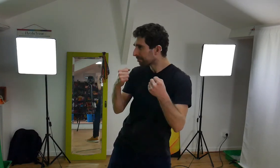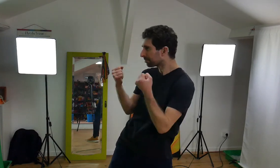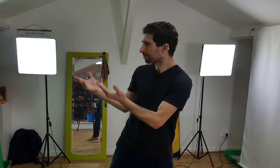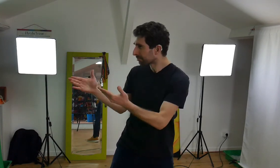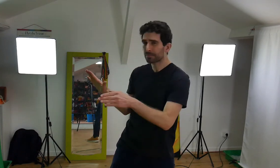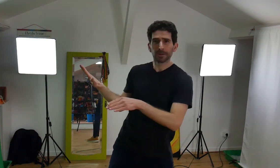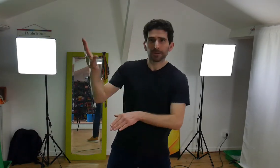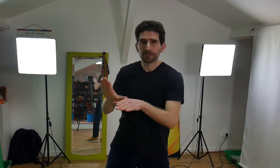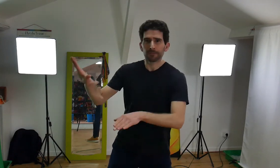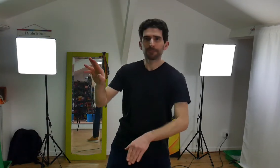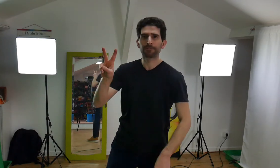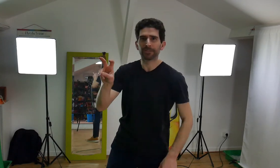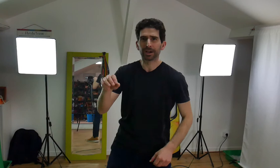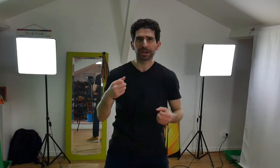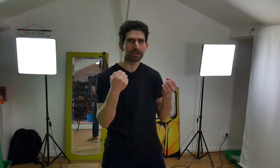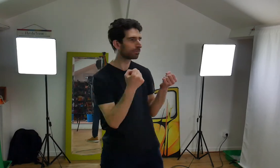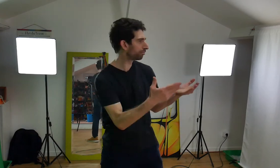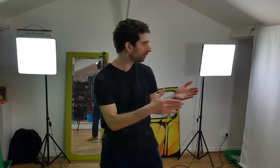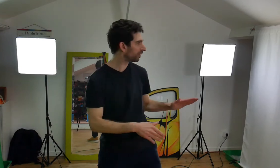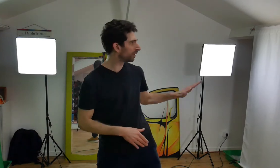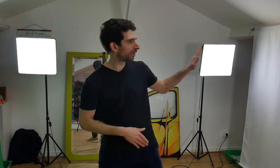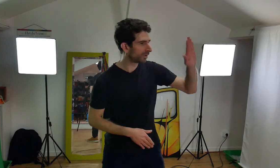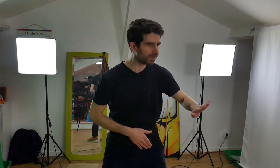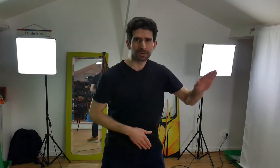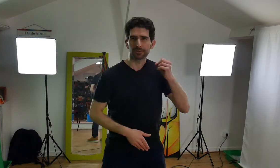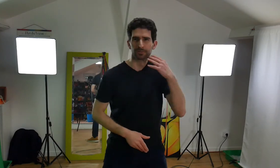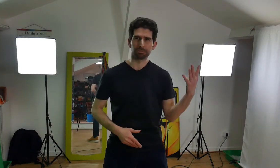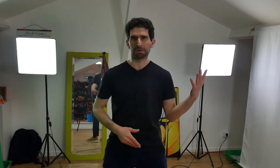A ma droite, un fond vert et à ma gauche, un fond blanc.